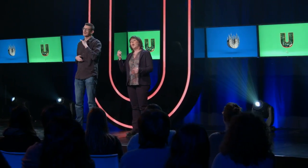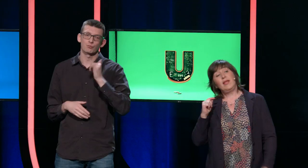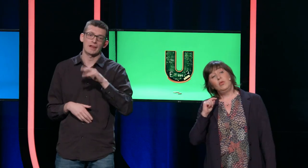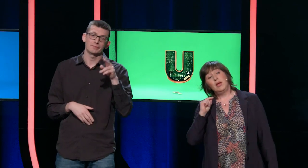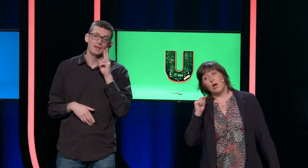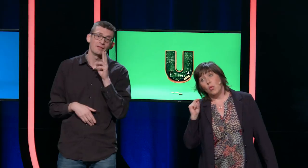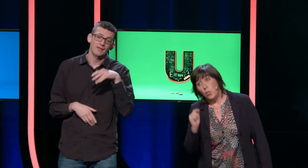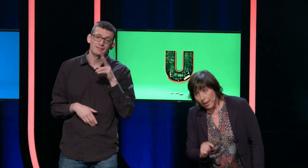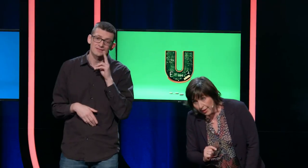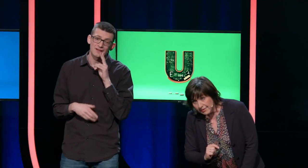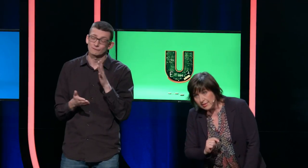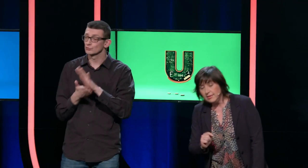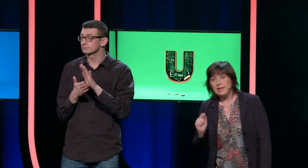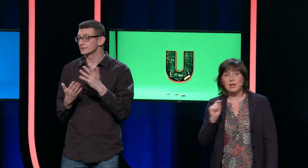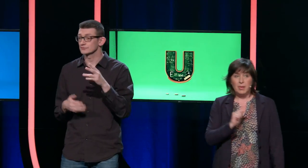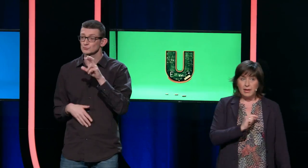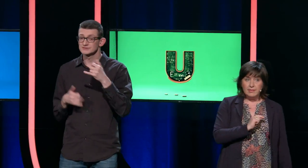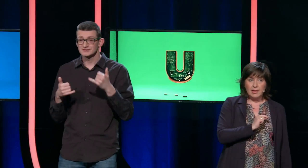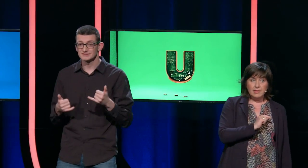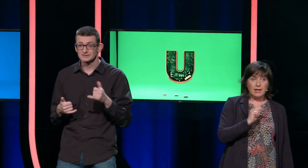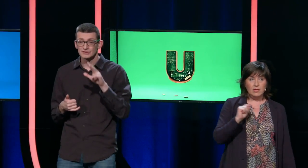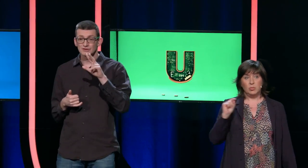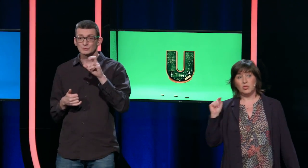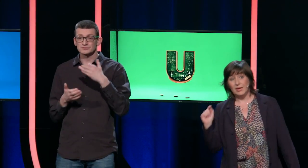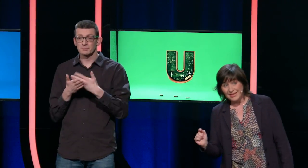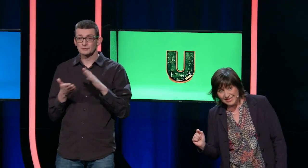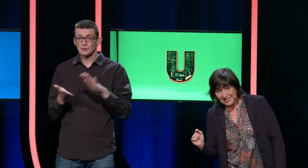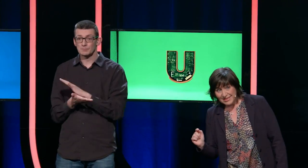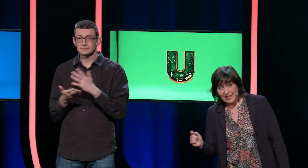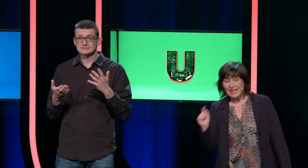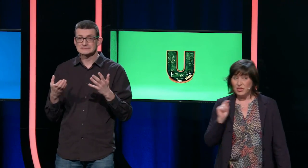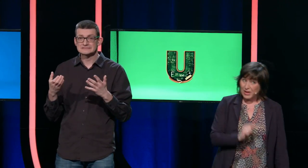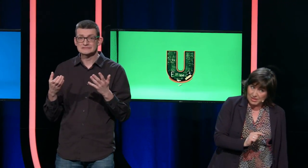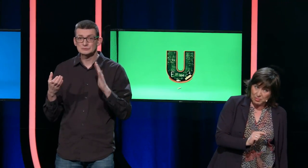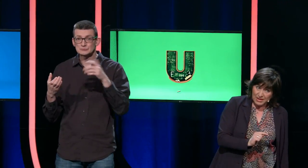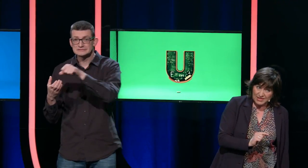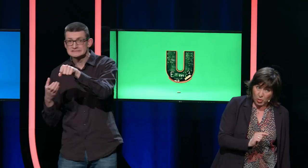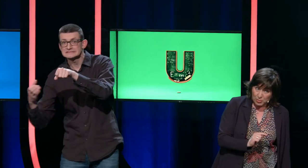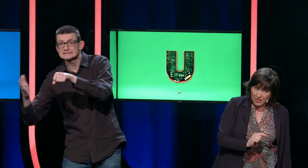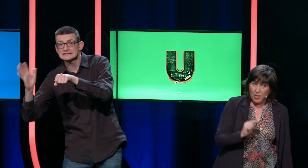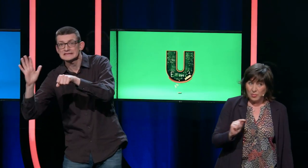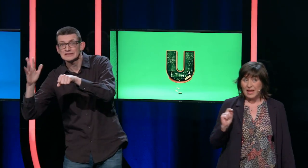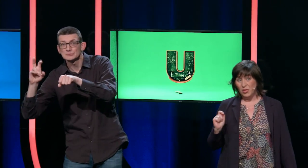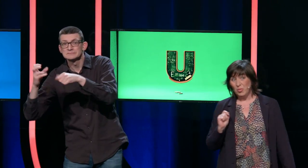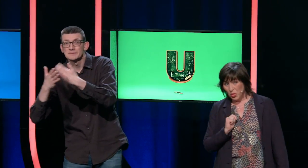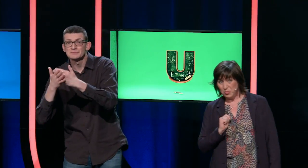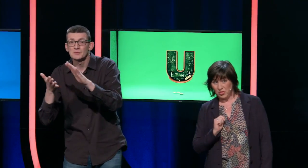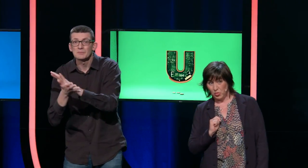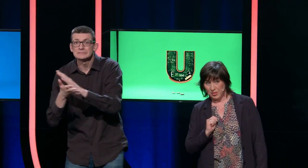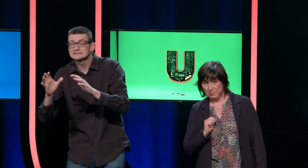Wat dan weer wel lastig is in gebarentaal is als je op het toilet zit en het toiletpapier is op, om dan om hulp te roepen.